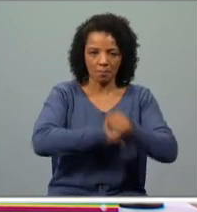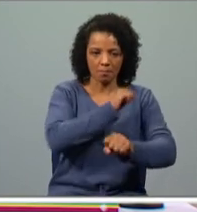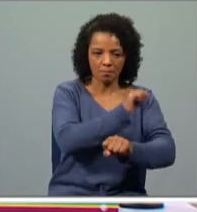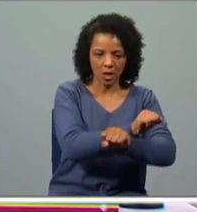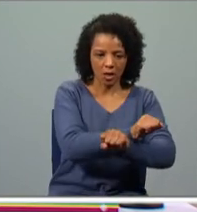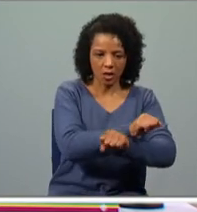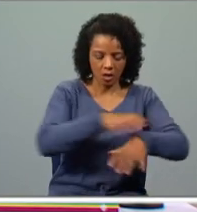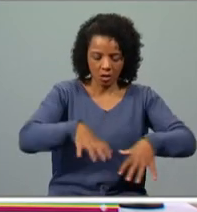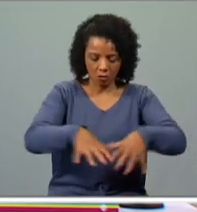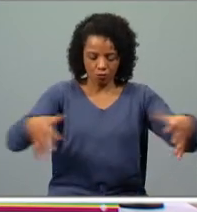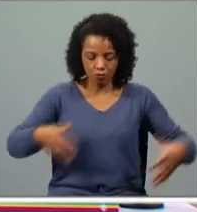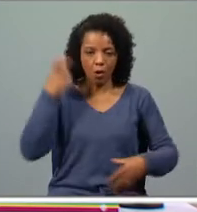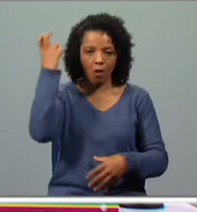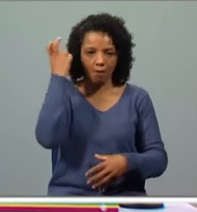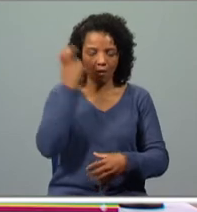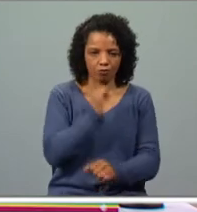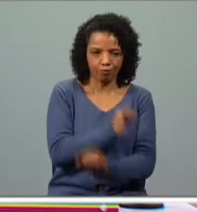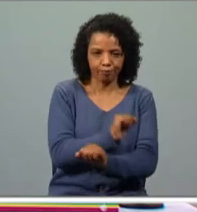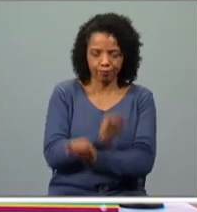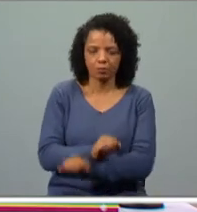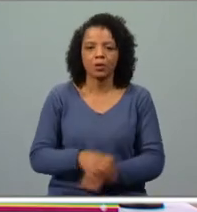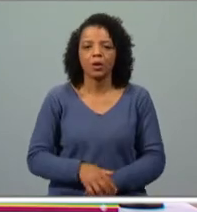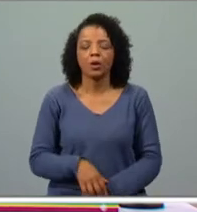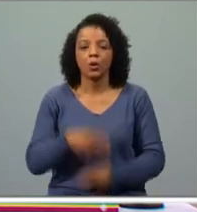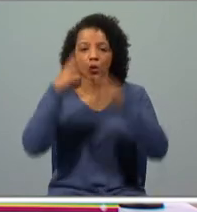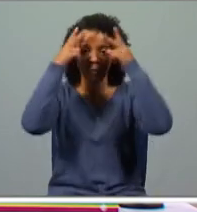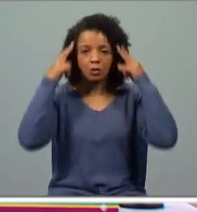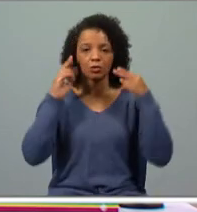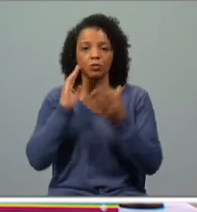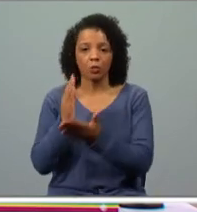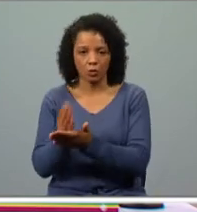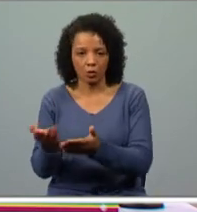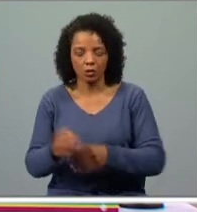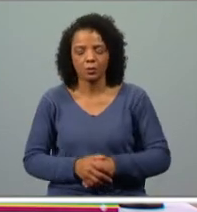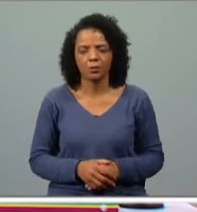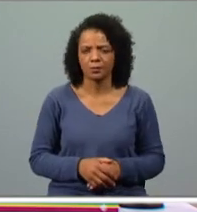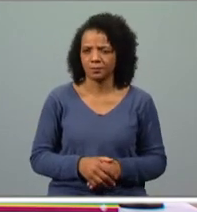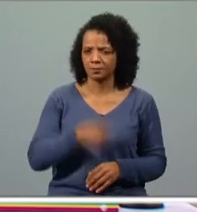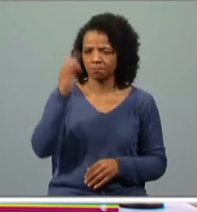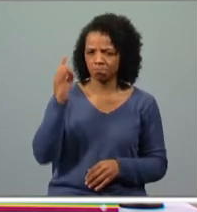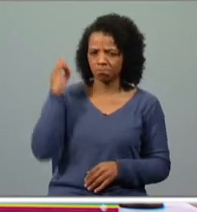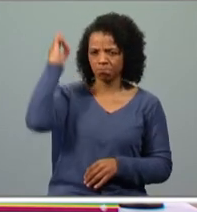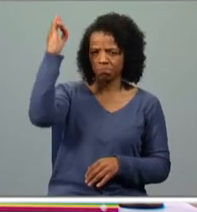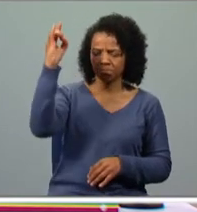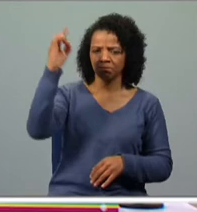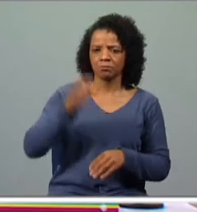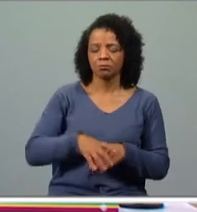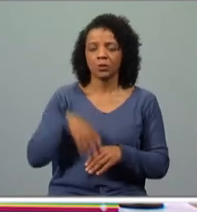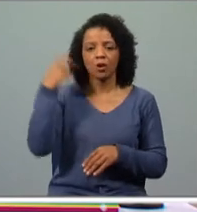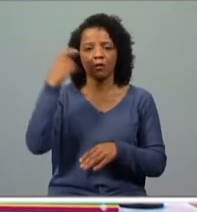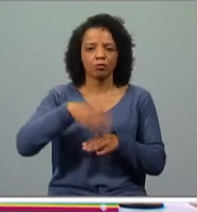e as ovelhas eles ficou para o fim hora polifemo quando saíram as ovelhas ainda 和他們留到最後的羊羊出來的時候polyphemus